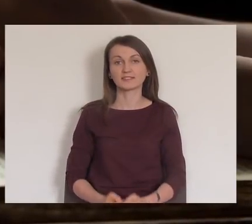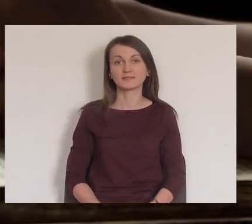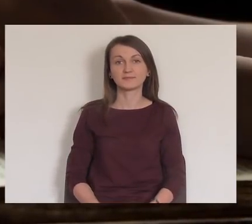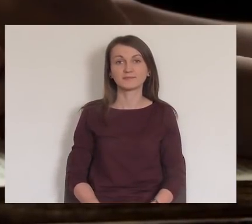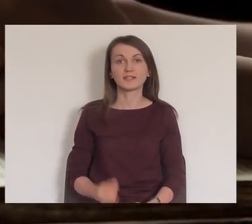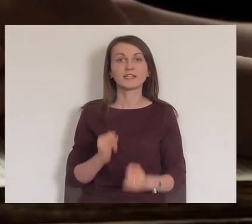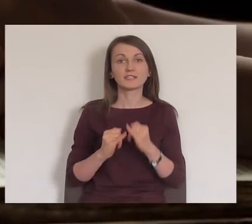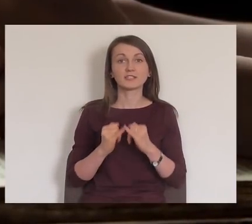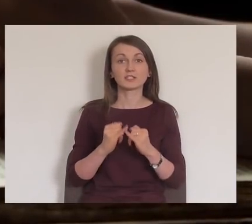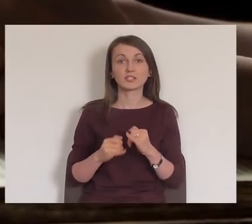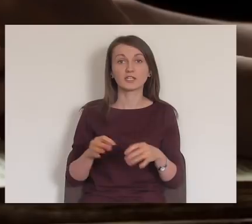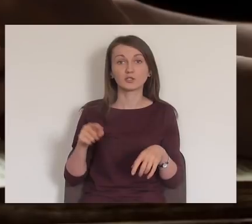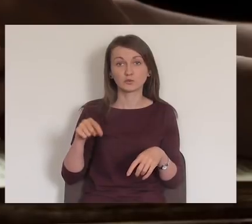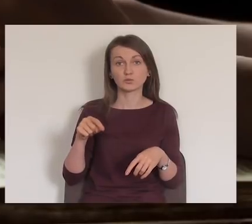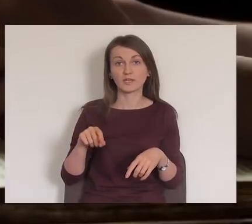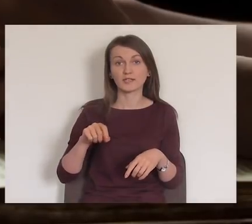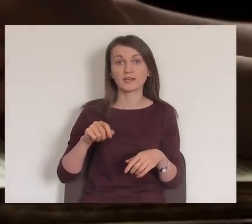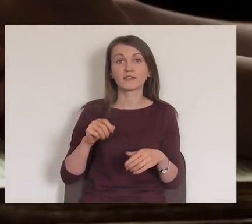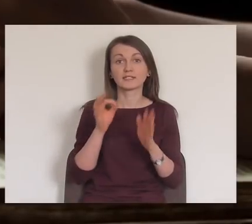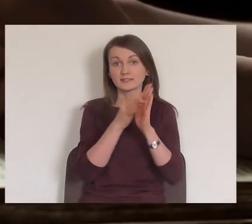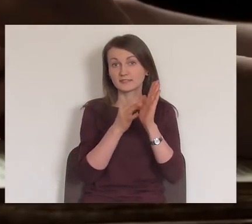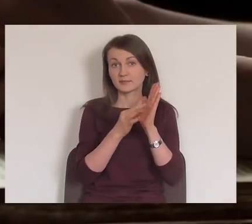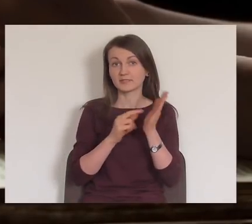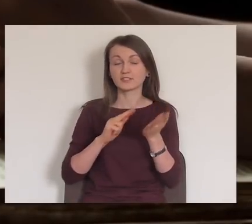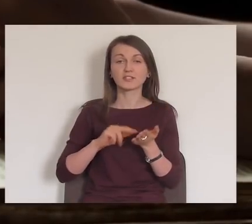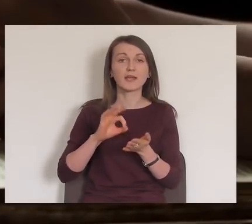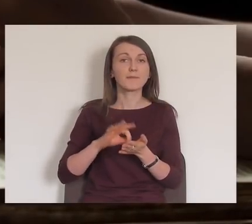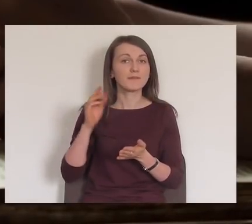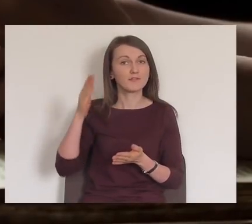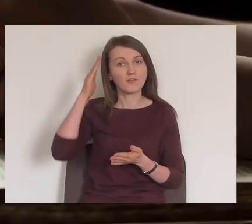Jeśli jesteś tutaj systematycznie na pewno już wiesz, jak to wygląda.